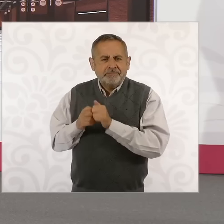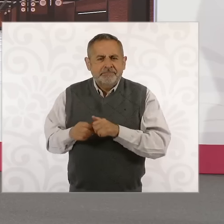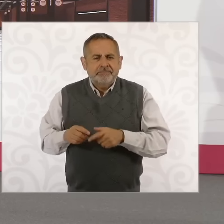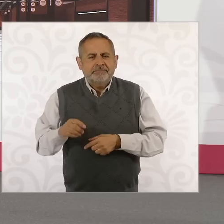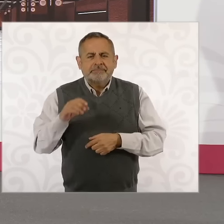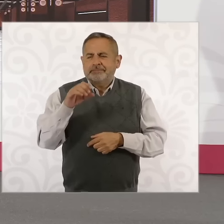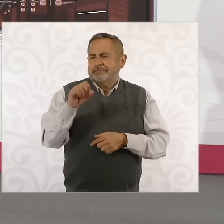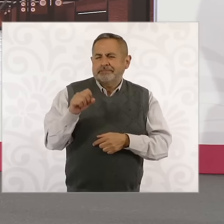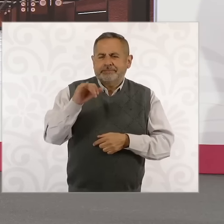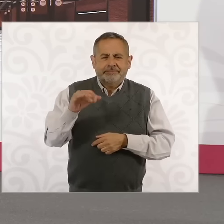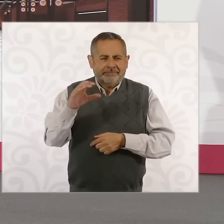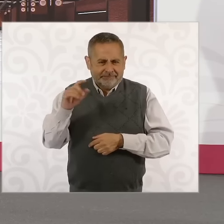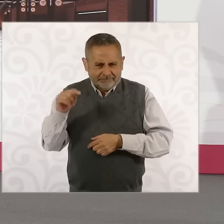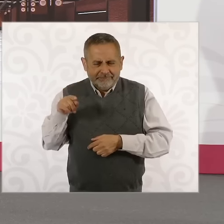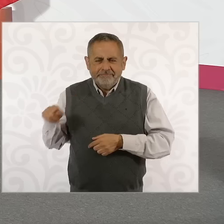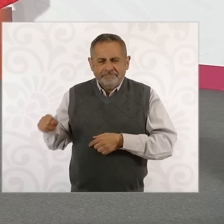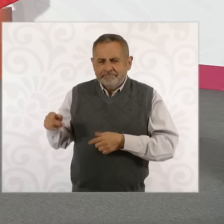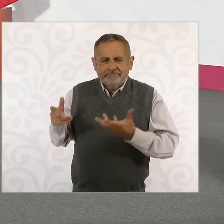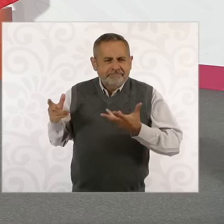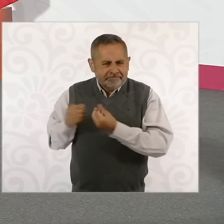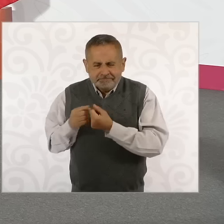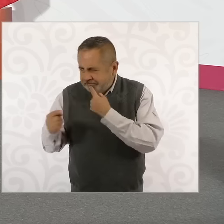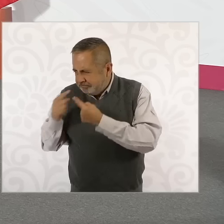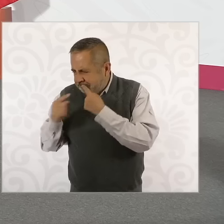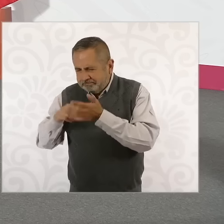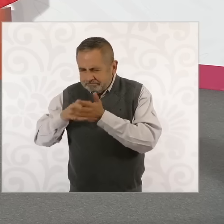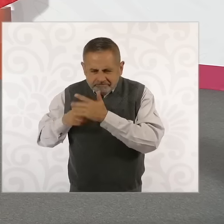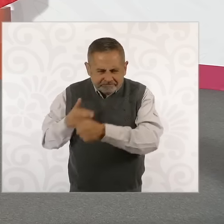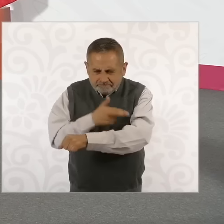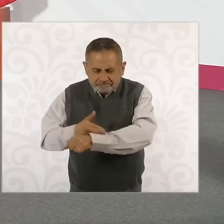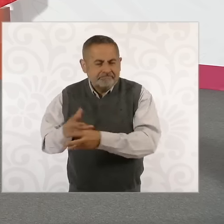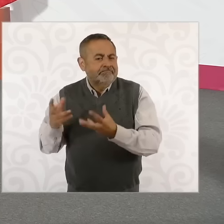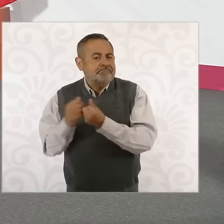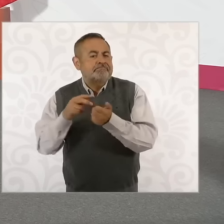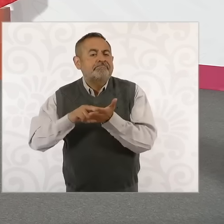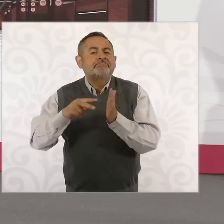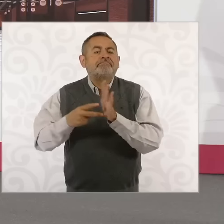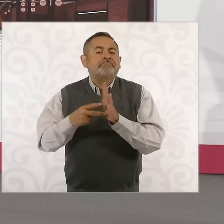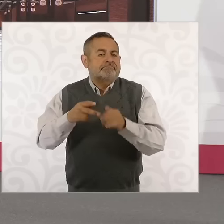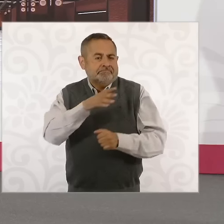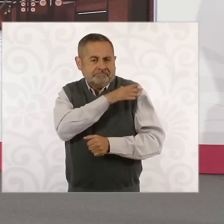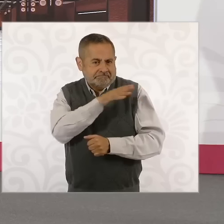la unidad de de proyectos y arquitectura del SIC, el agrupamiento de ingenieros y eh la agencia. La